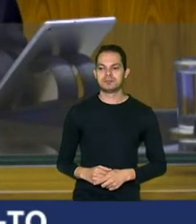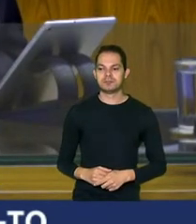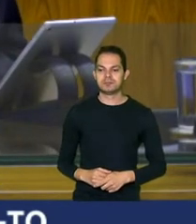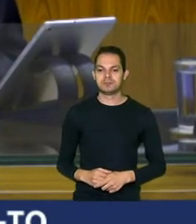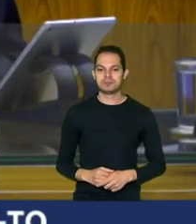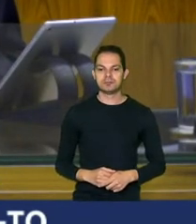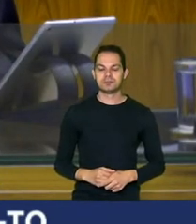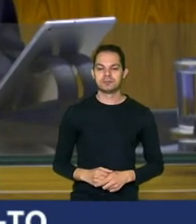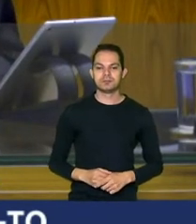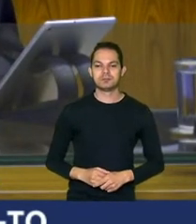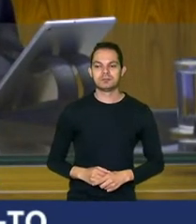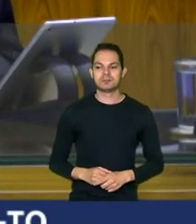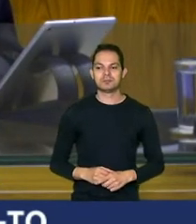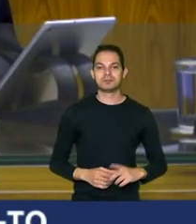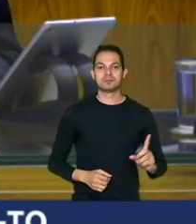AGORA, NÓS VAMOS OUVIR O NOSSO DEPUTADO DO RIO GRANDE